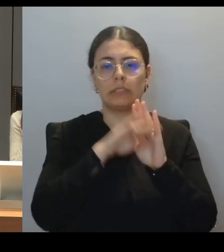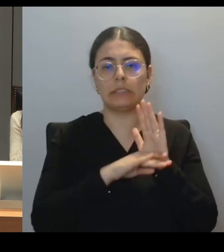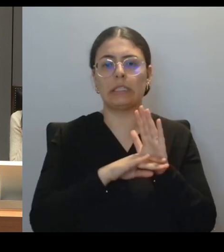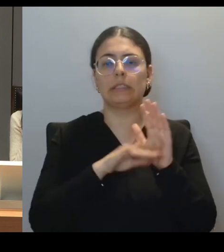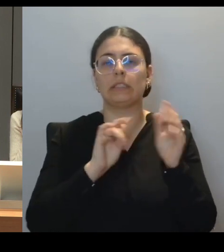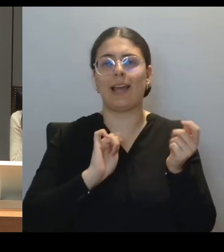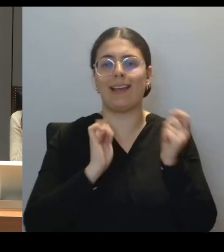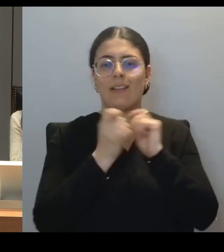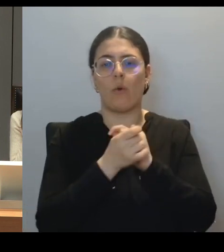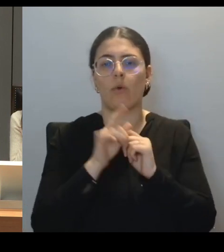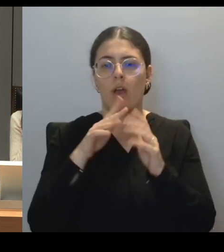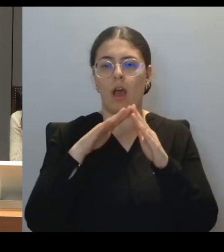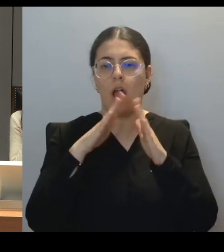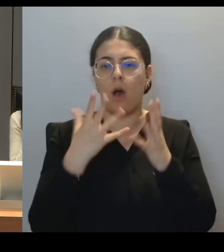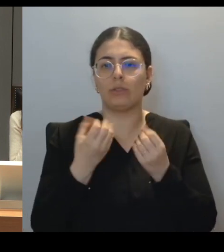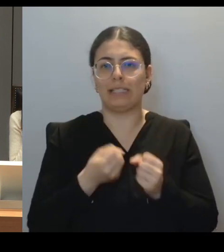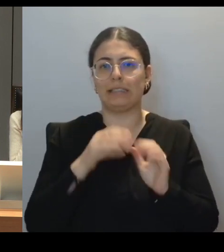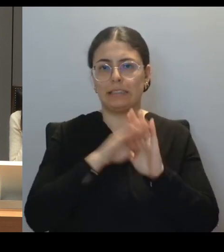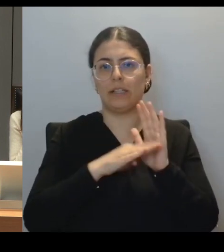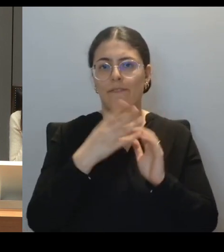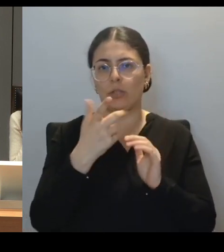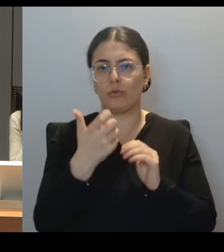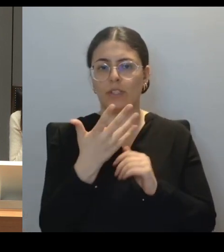Nachtragshaushaltsplans so beschlossen.